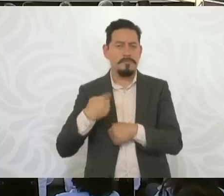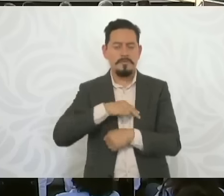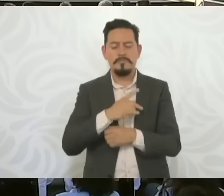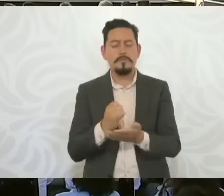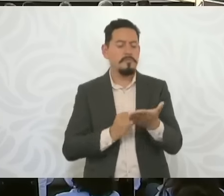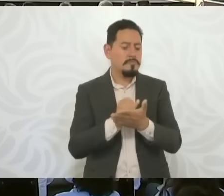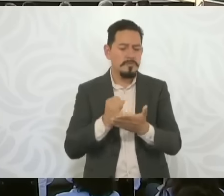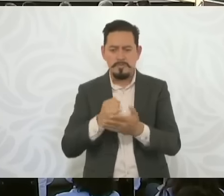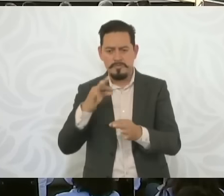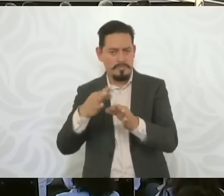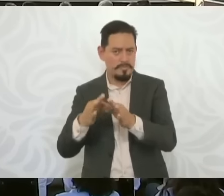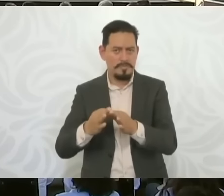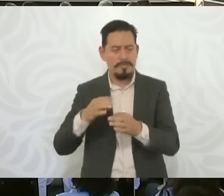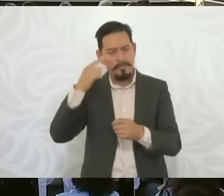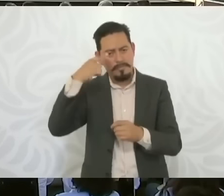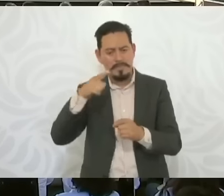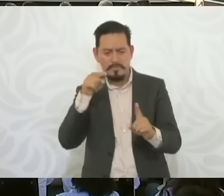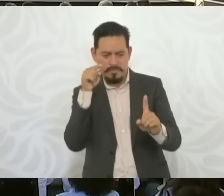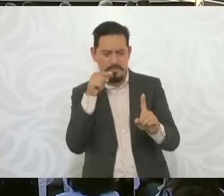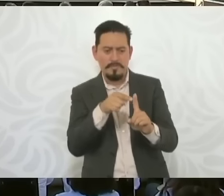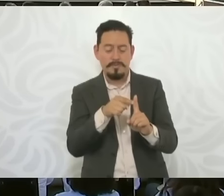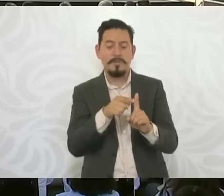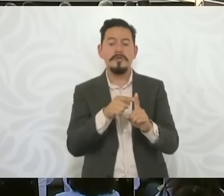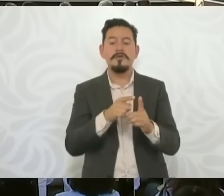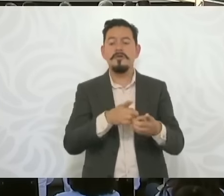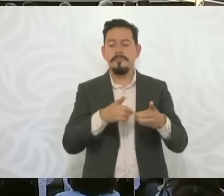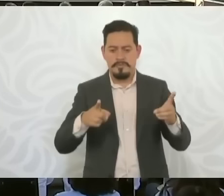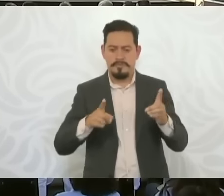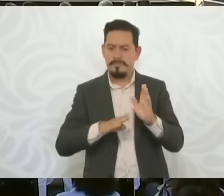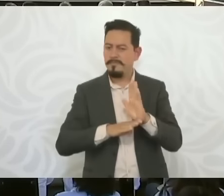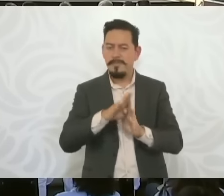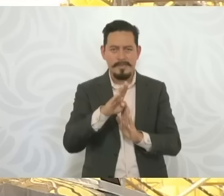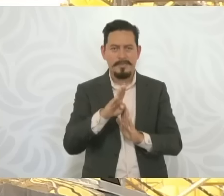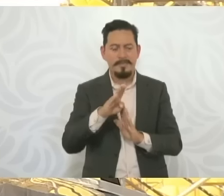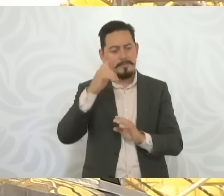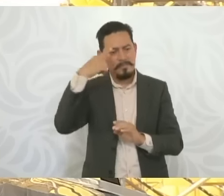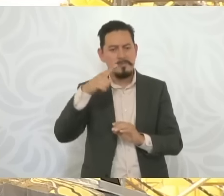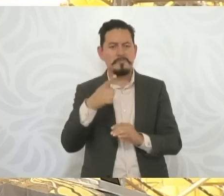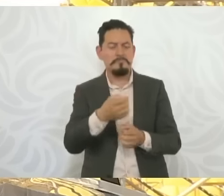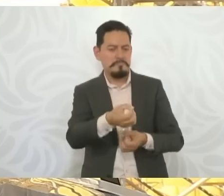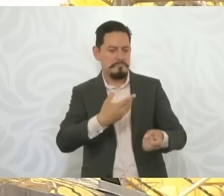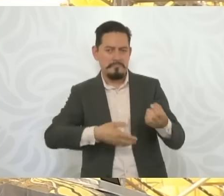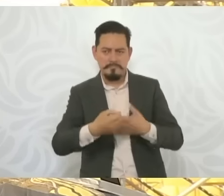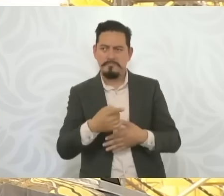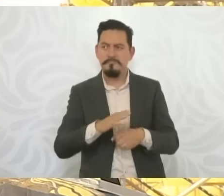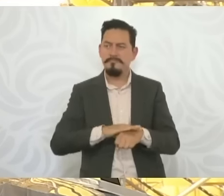No solo compensamos la declinación natural de los yacimientos, la producción es ascendente.